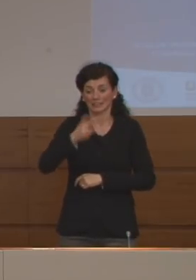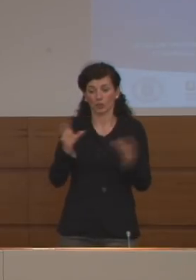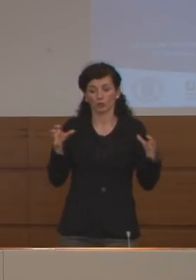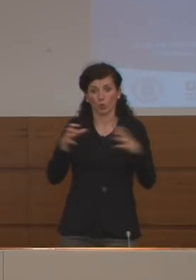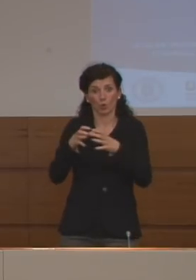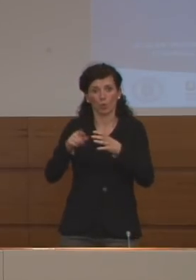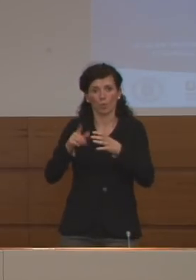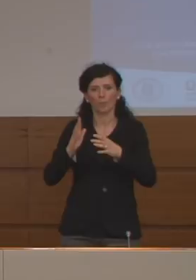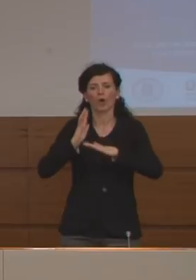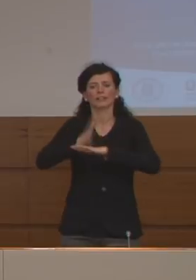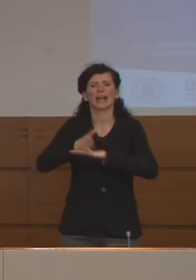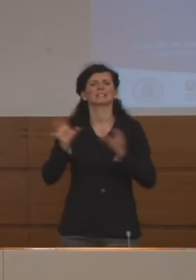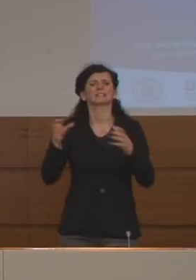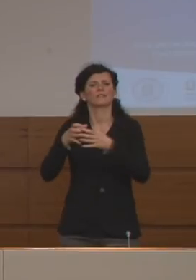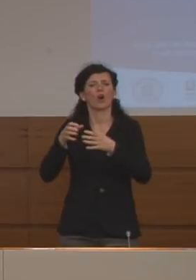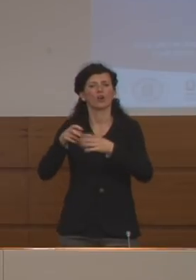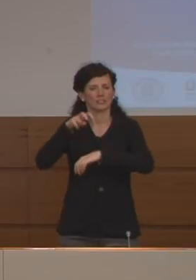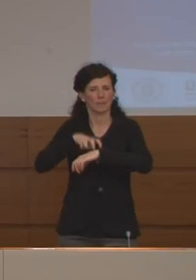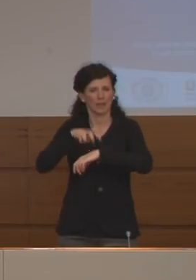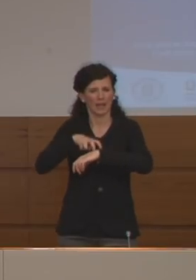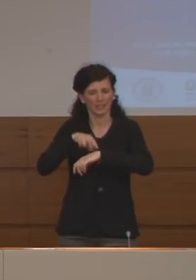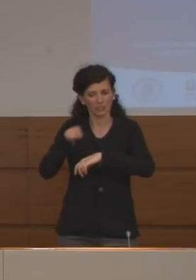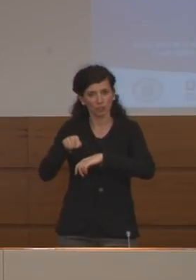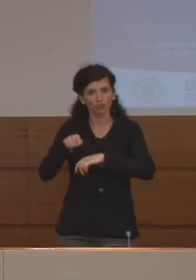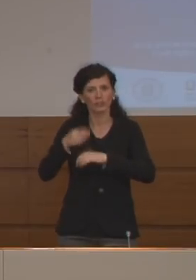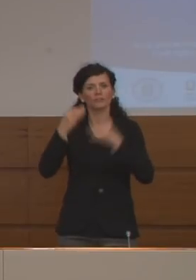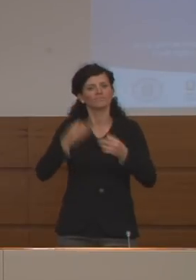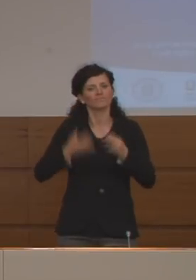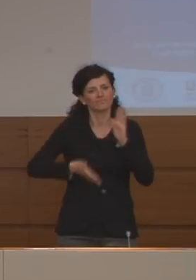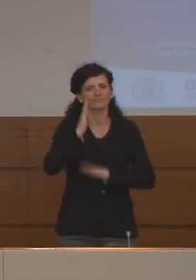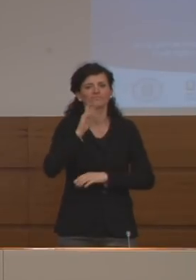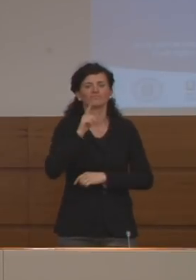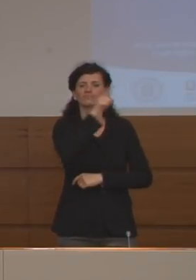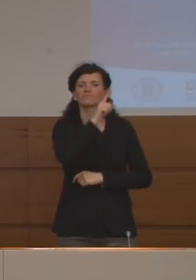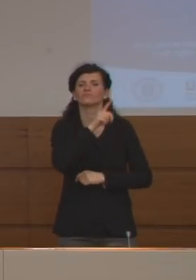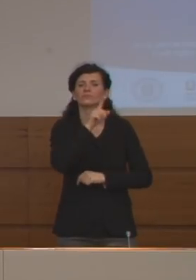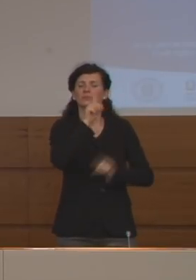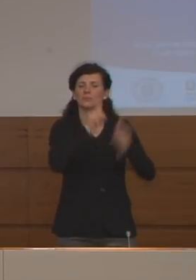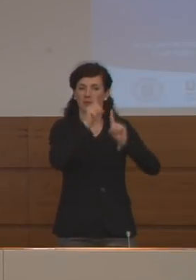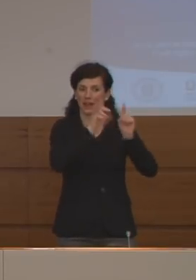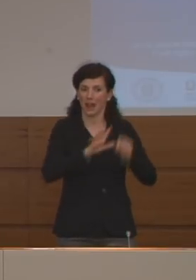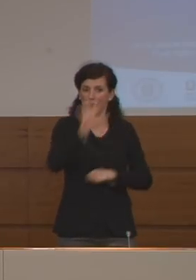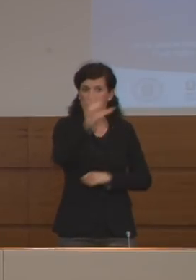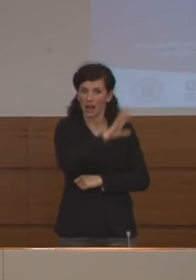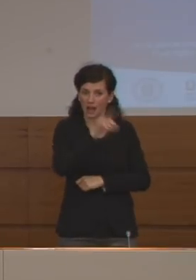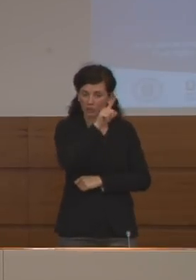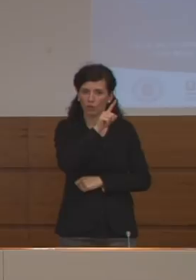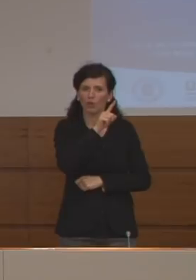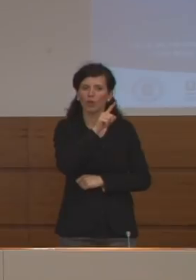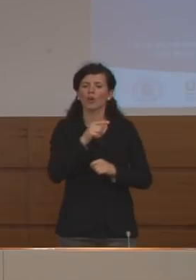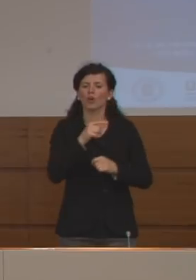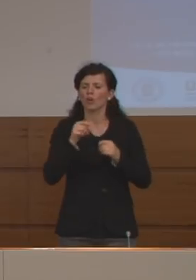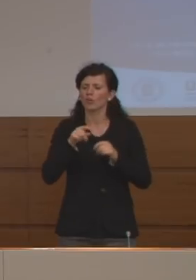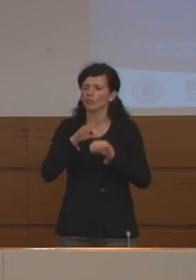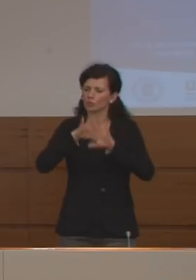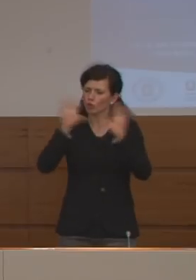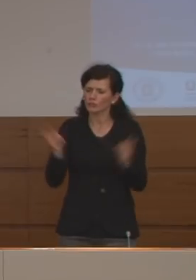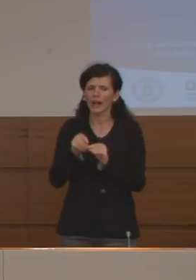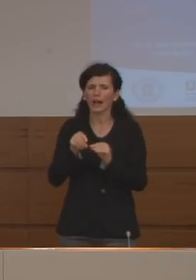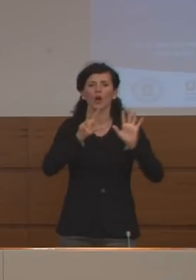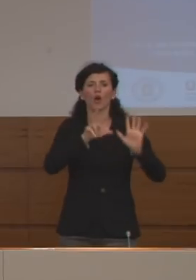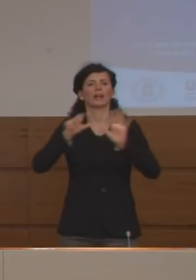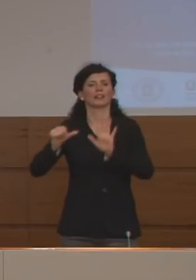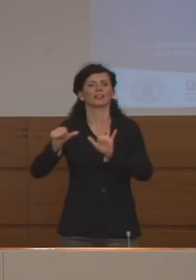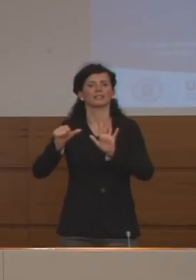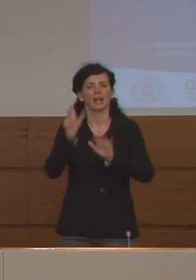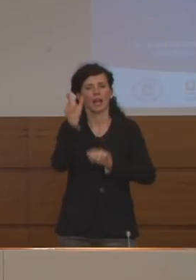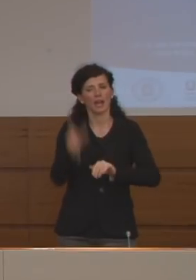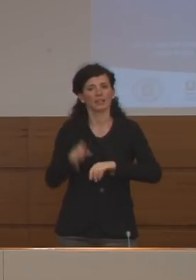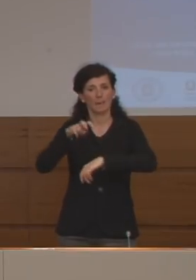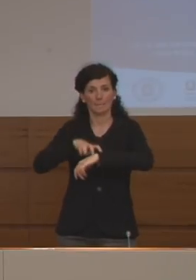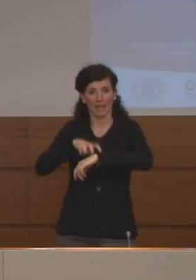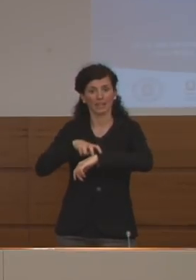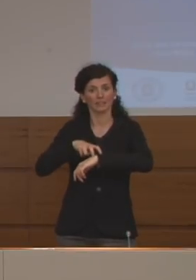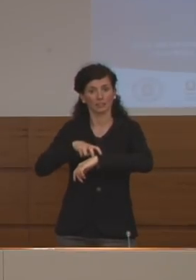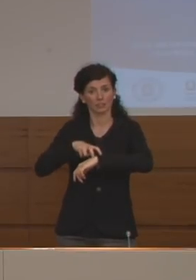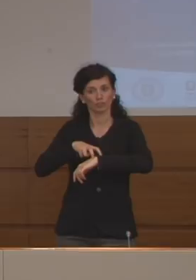task force dei medici. Sono partiti 86 medici che sono stati distribuiti tra le